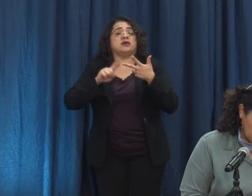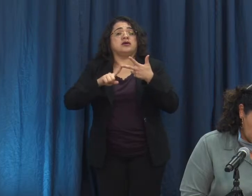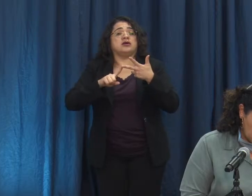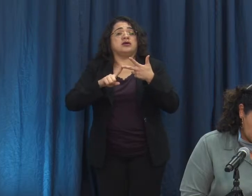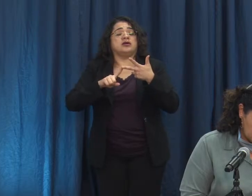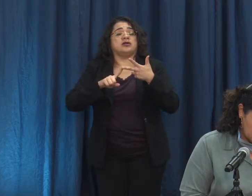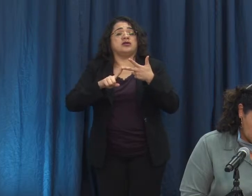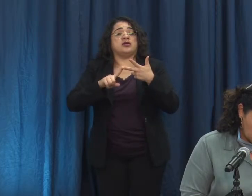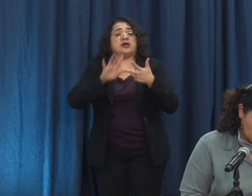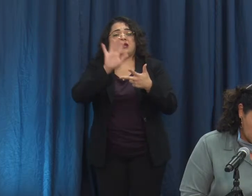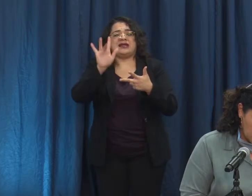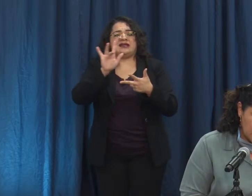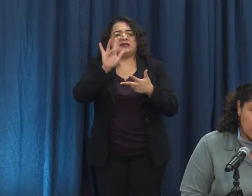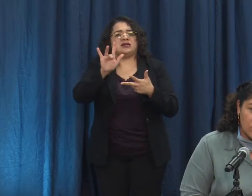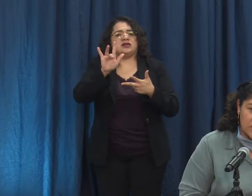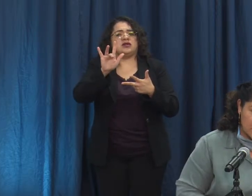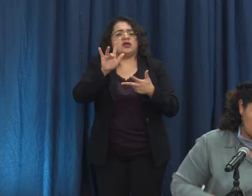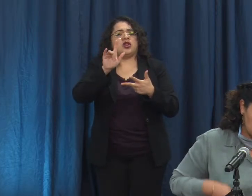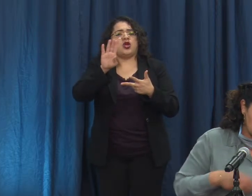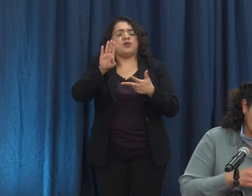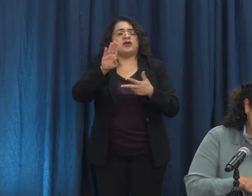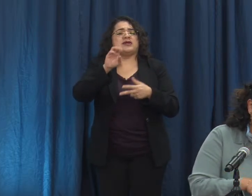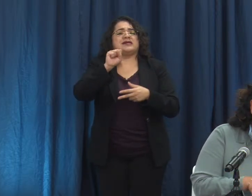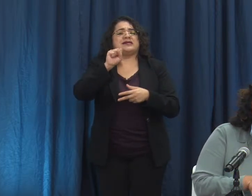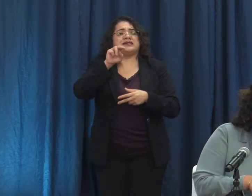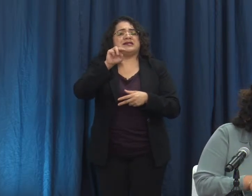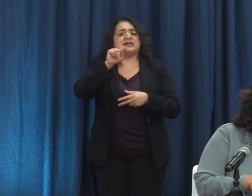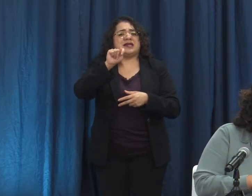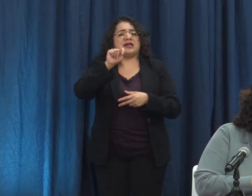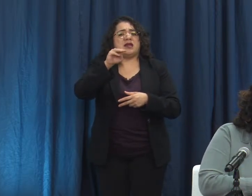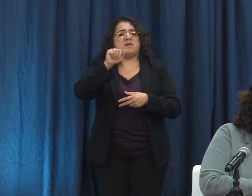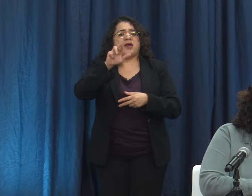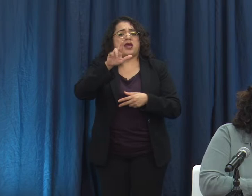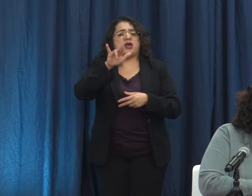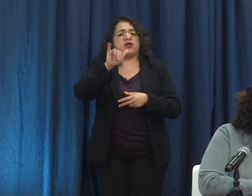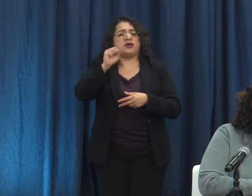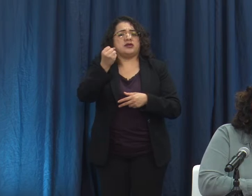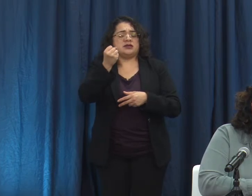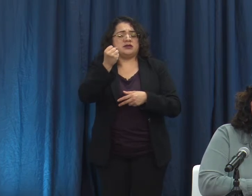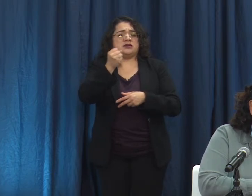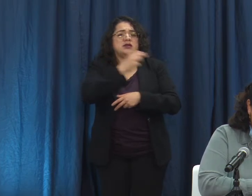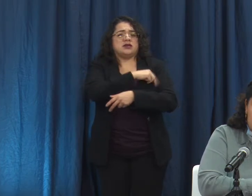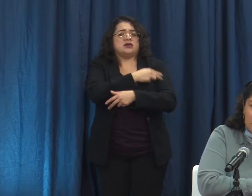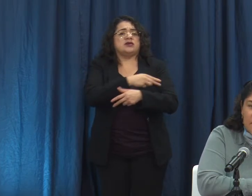and in Centro médico de st. mary's este queremos que si algo más fácil possible